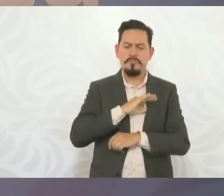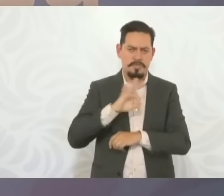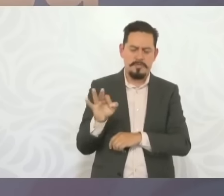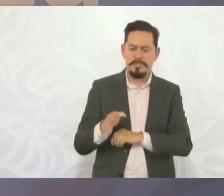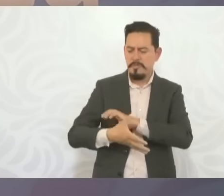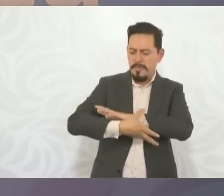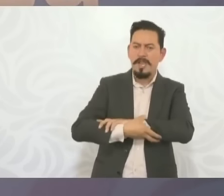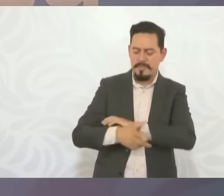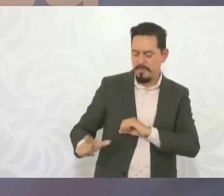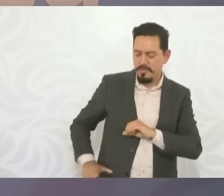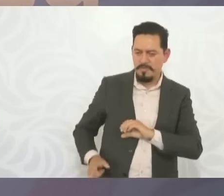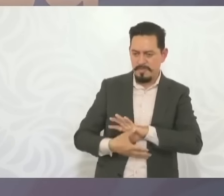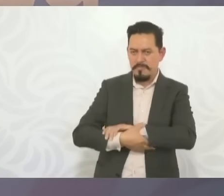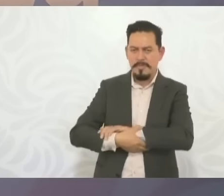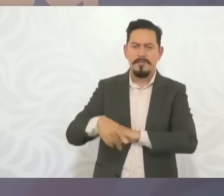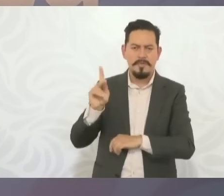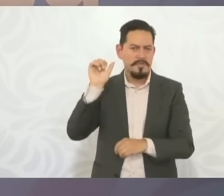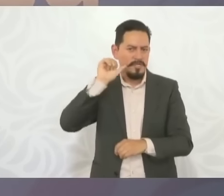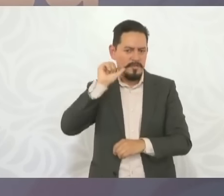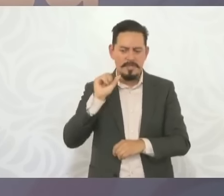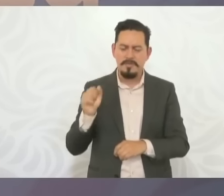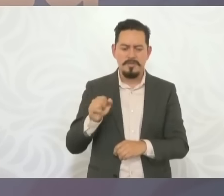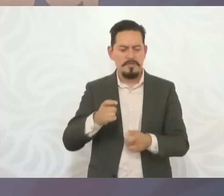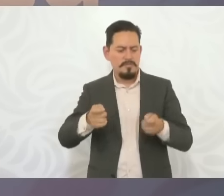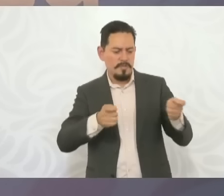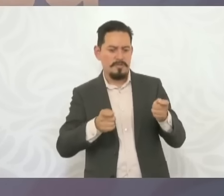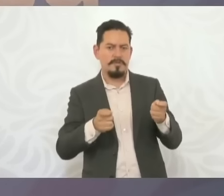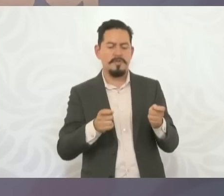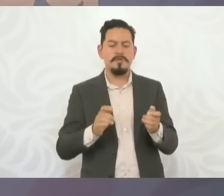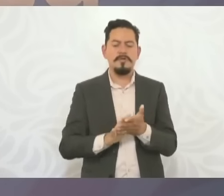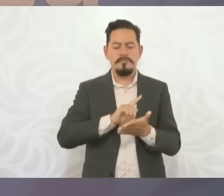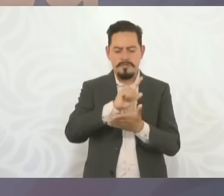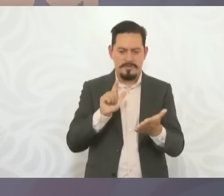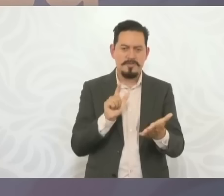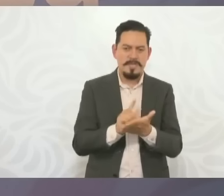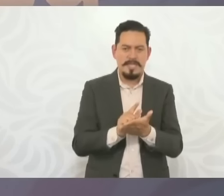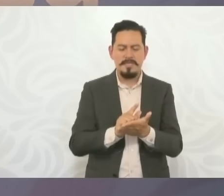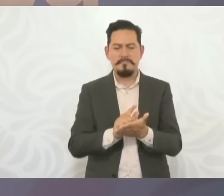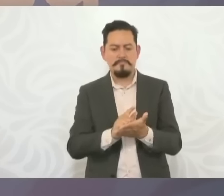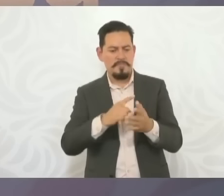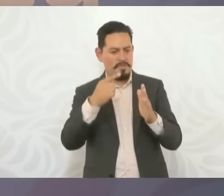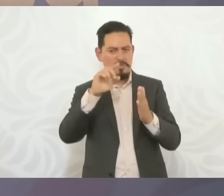la firme rectoría del Estado, siguiendo la pauta de una planeación estratégica para el largo plazo